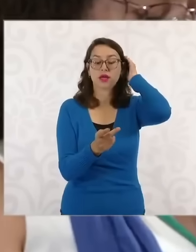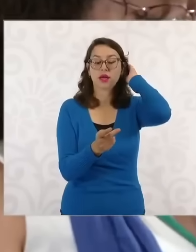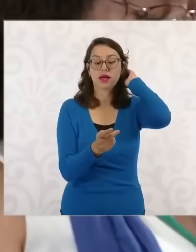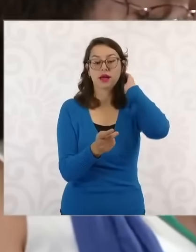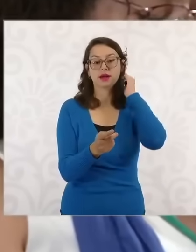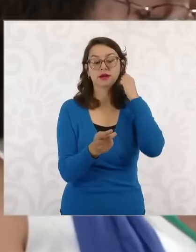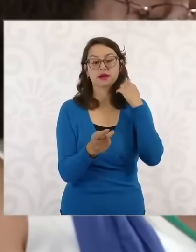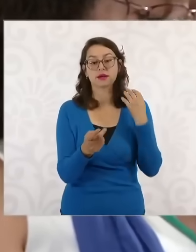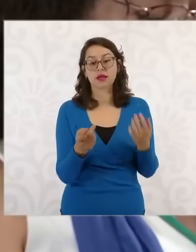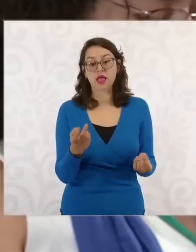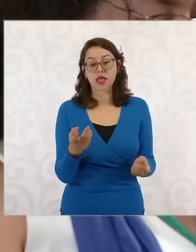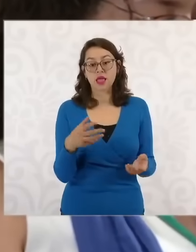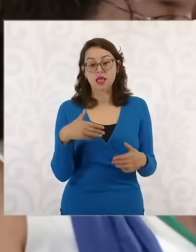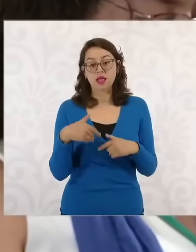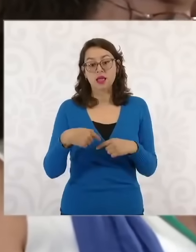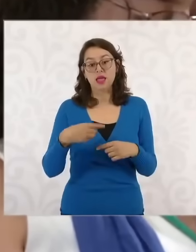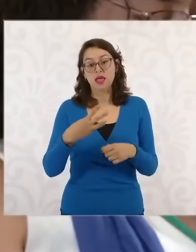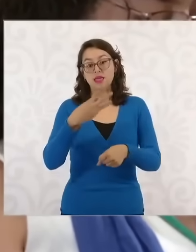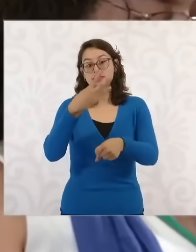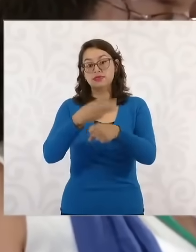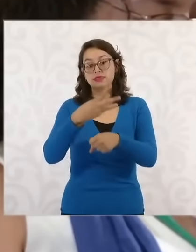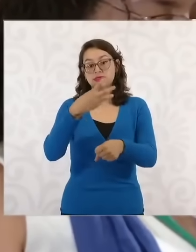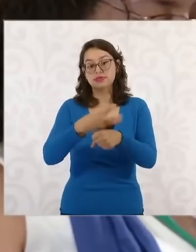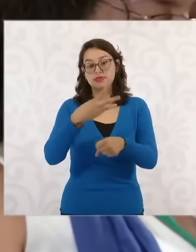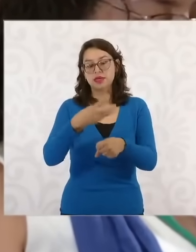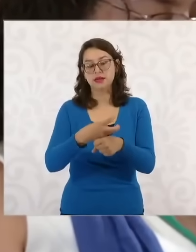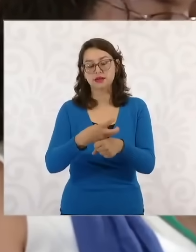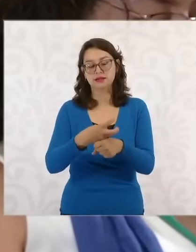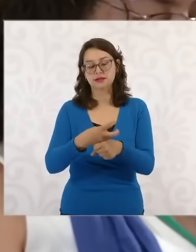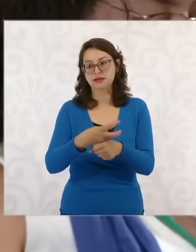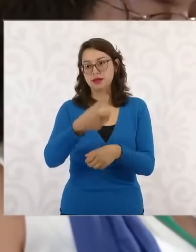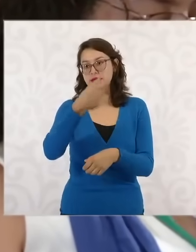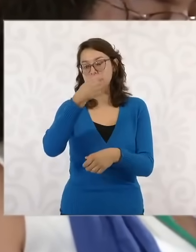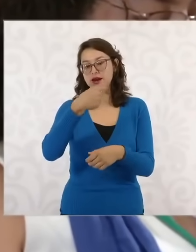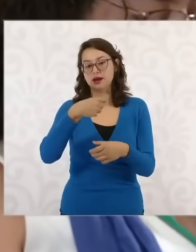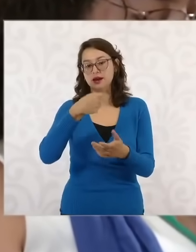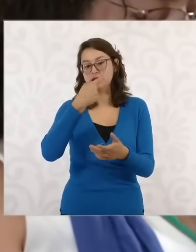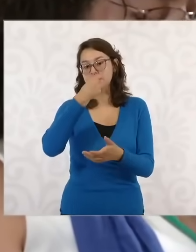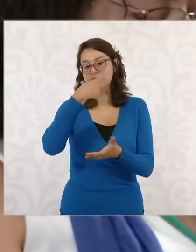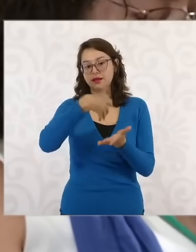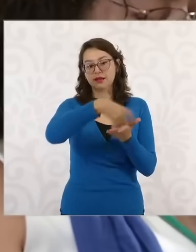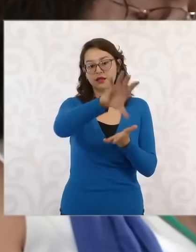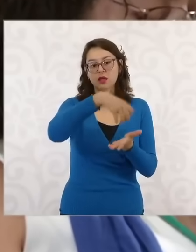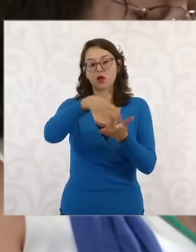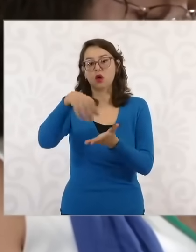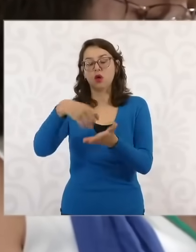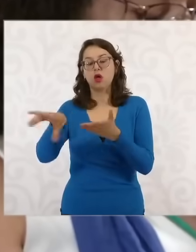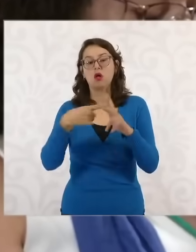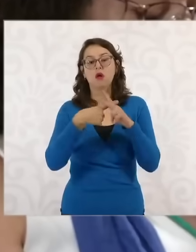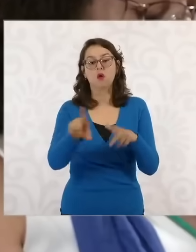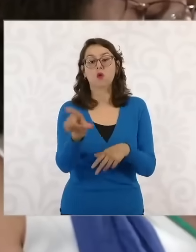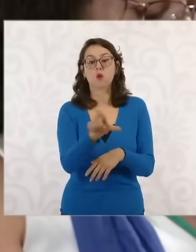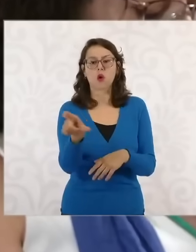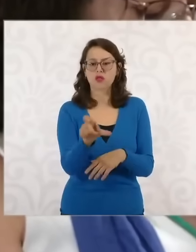comience esta tercera etapa o tercera entrega en las rutas de la salud. Y eh sí, más bien, ¿cuándo